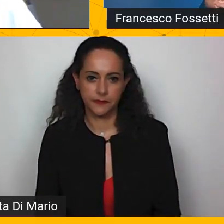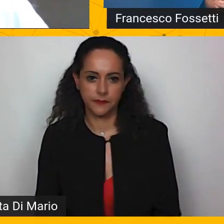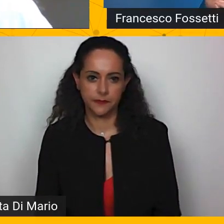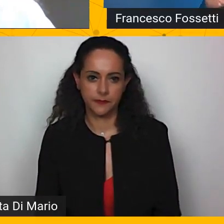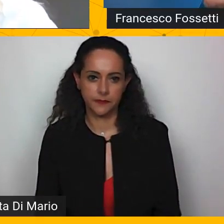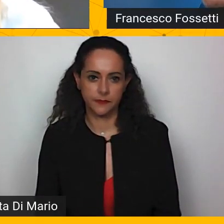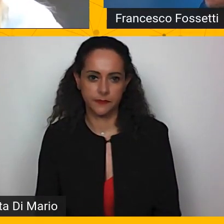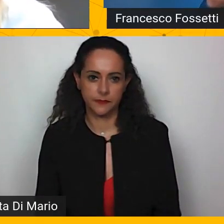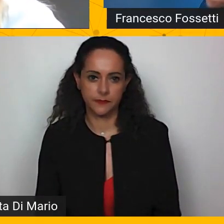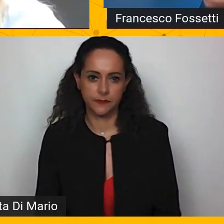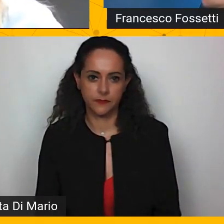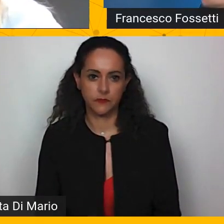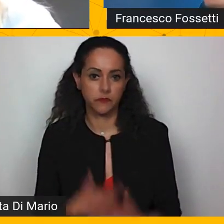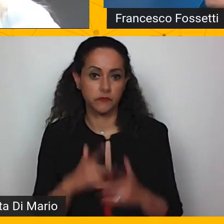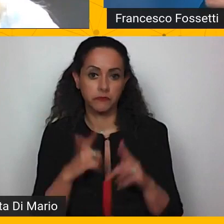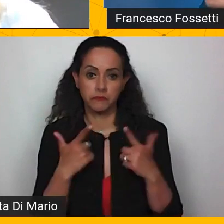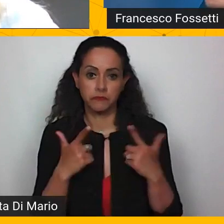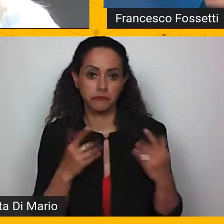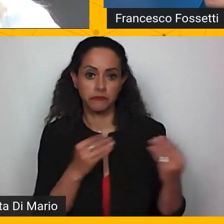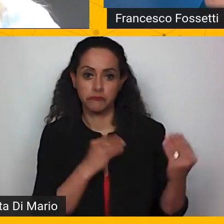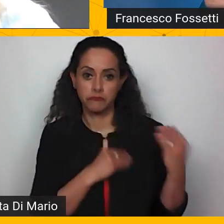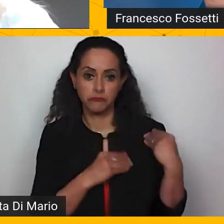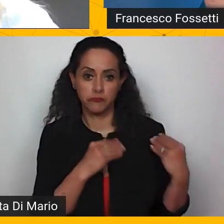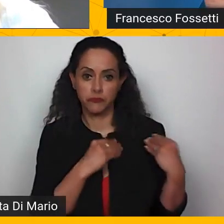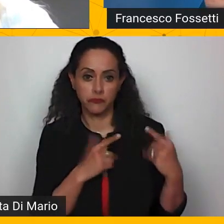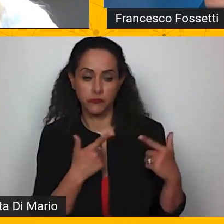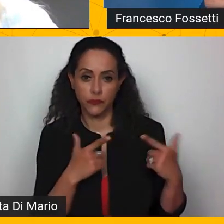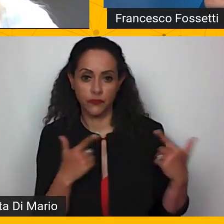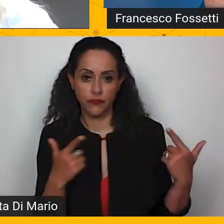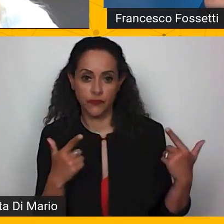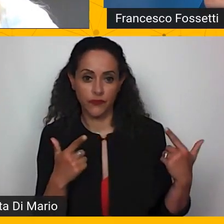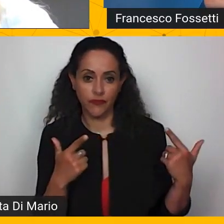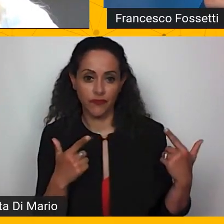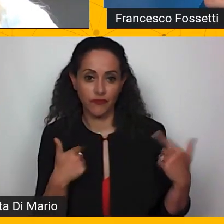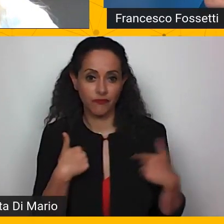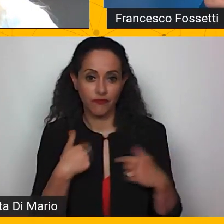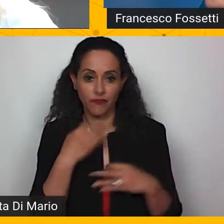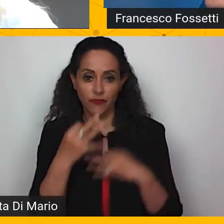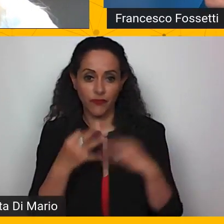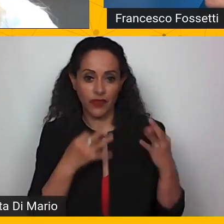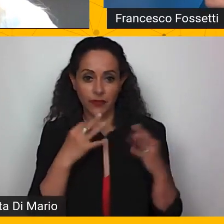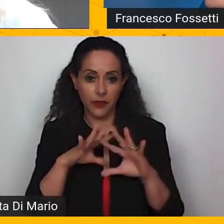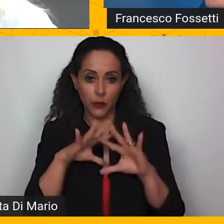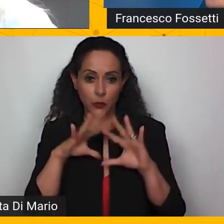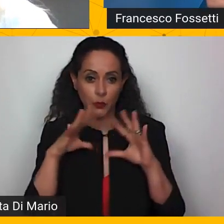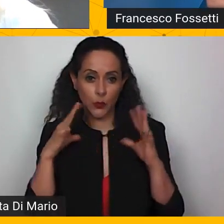Allora vedo che domande non ne stanno arrivando quindi